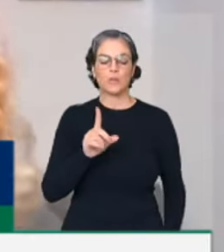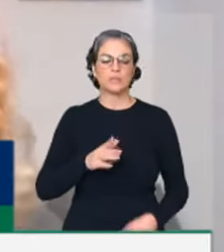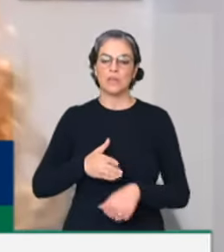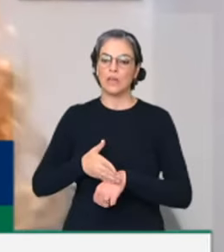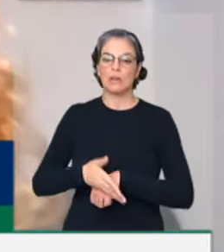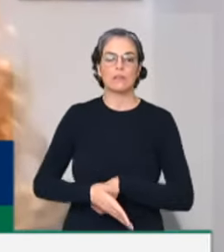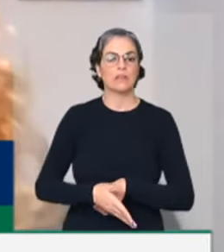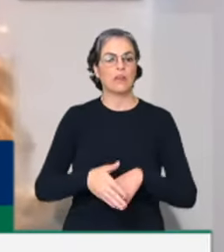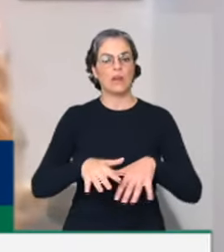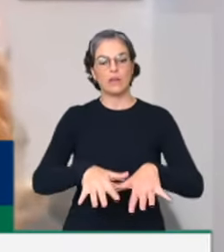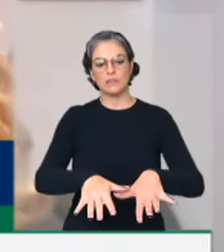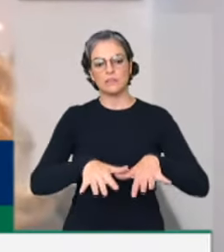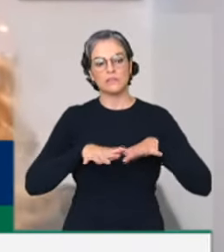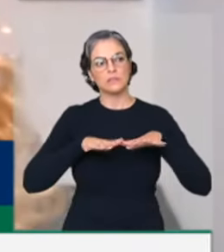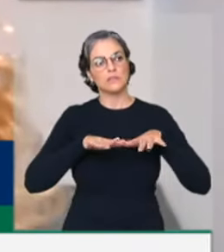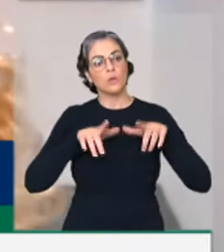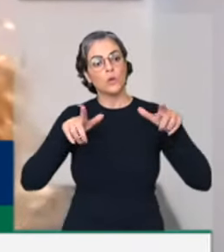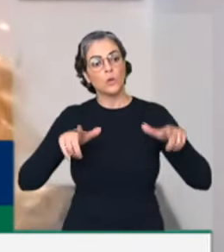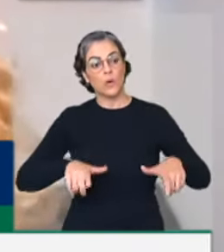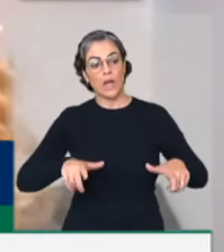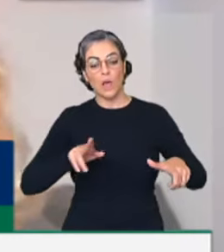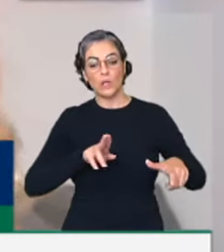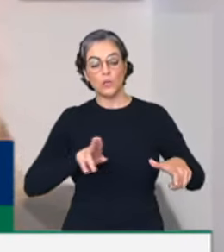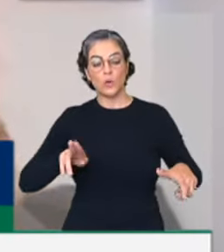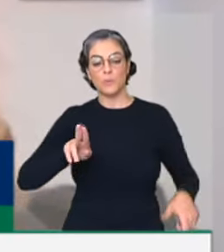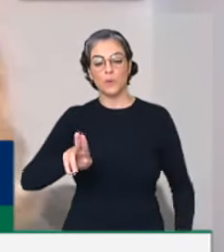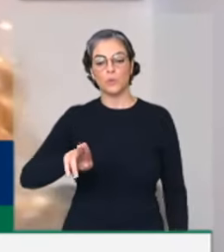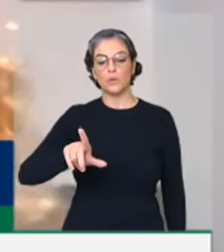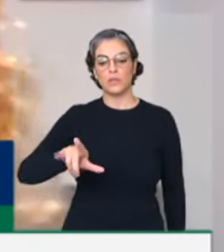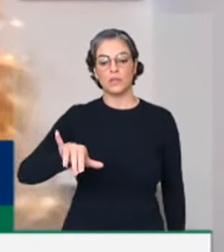QUE É DEIXADO POR AROLDO LIMA. MUITO DIFÍCIL. EU